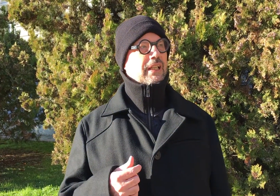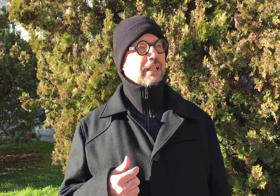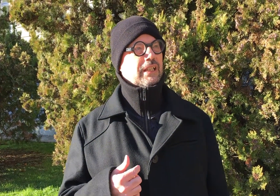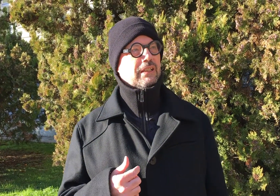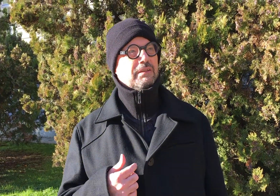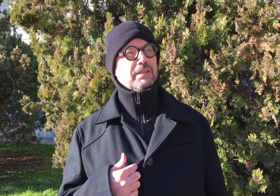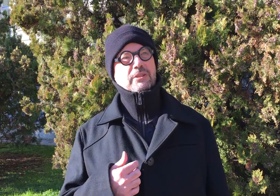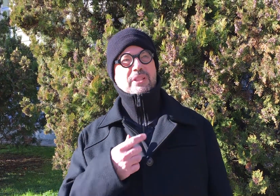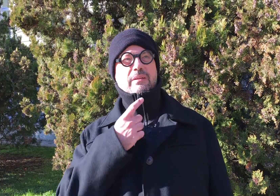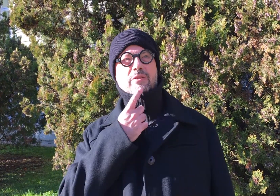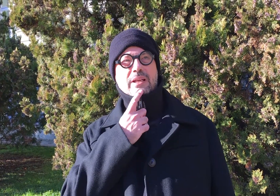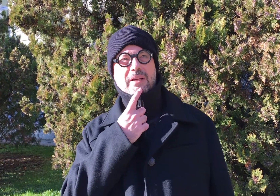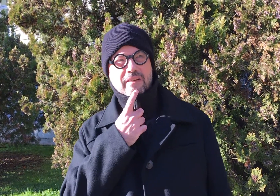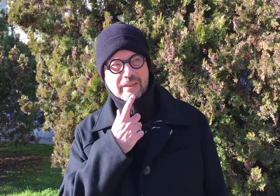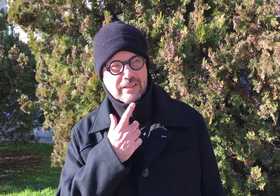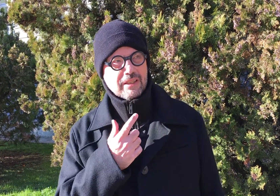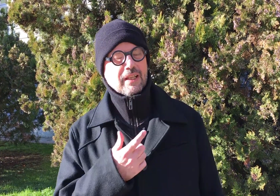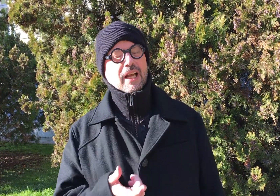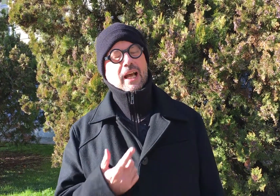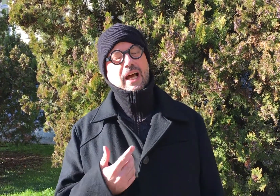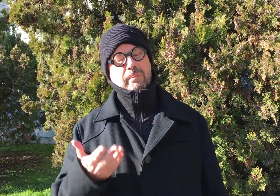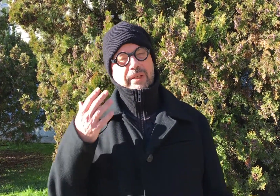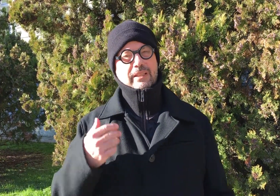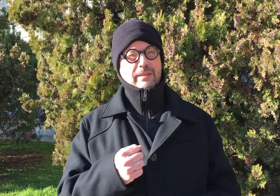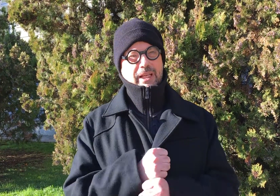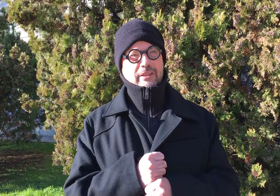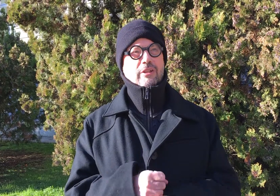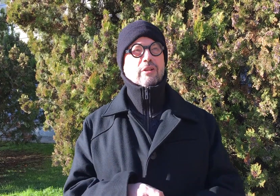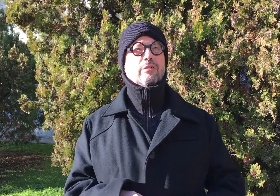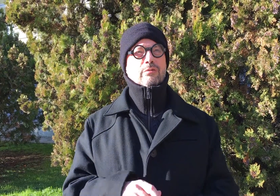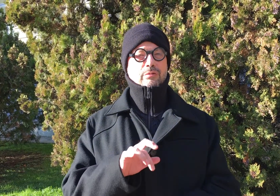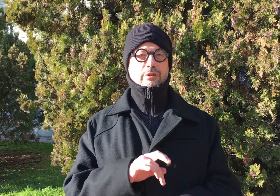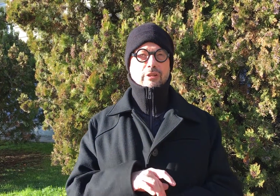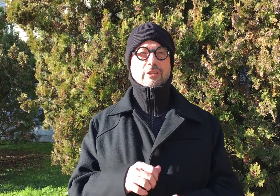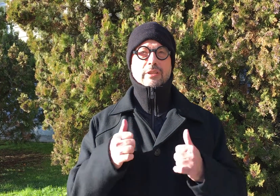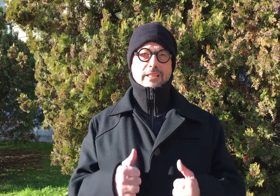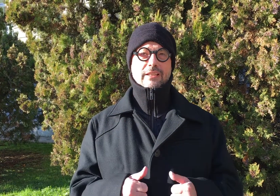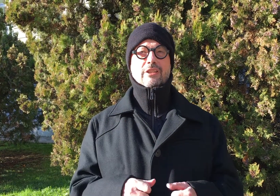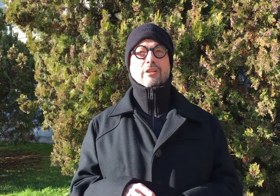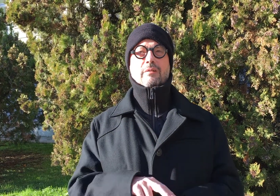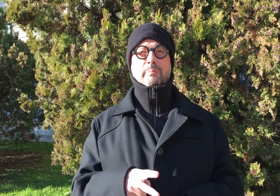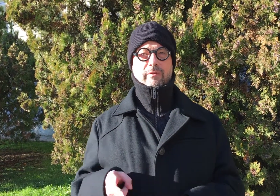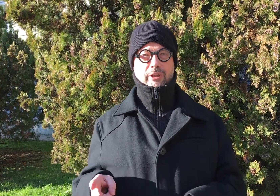Inače sam lingvist, a prije sam radio u Dodiru. I sada isto prevodim.